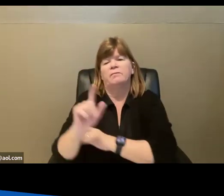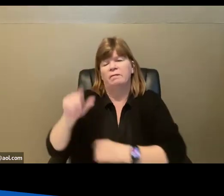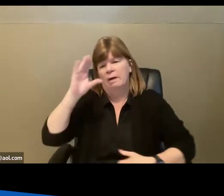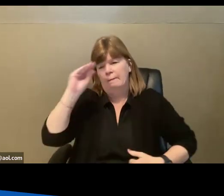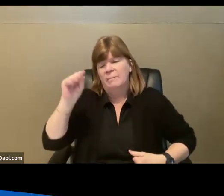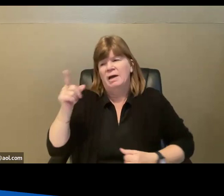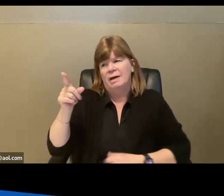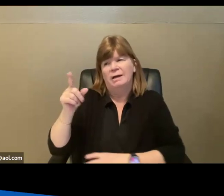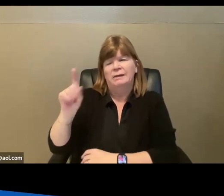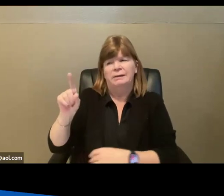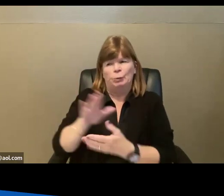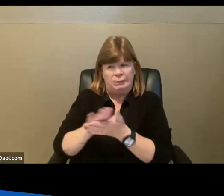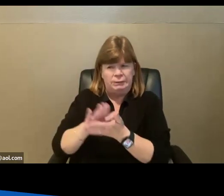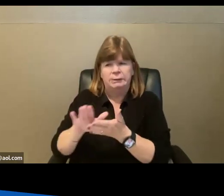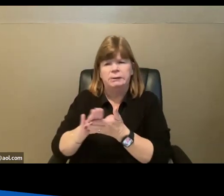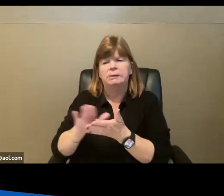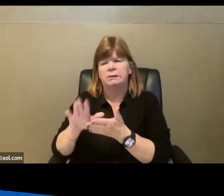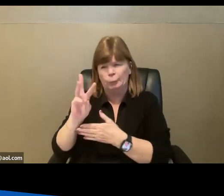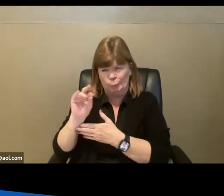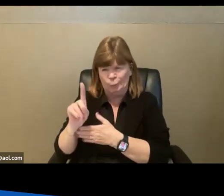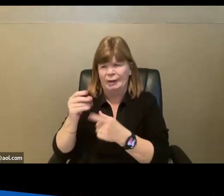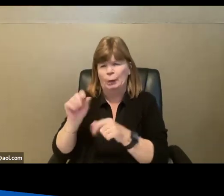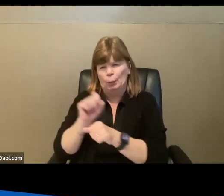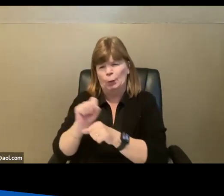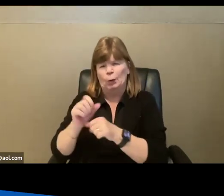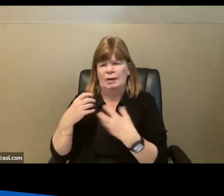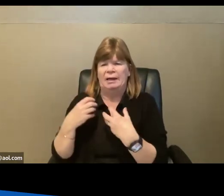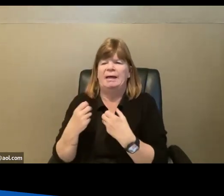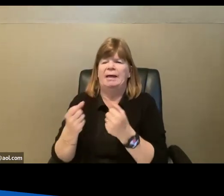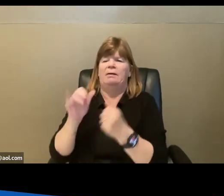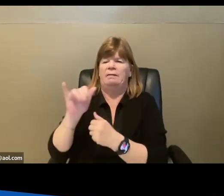y luego trabajar en curar esa herida en particular.